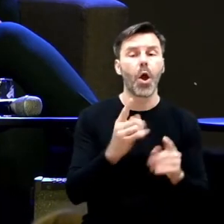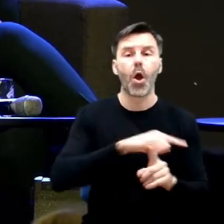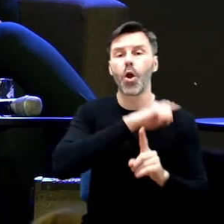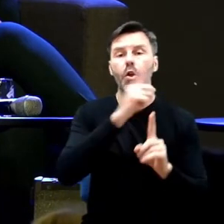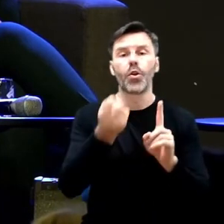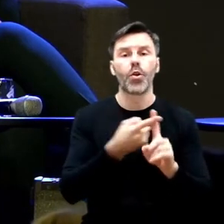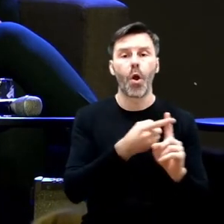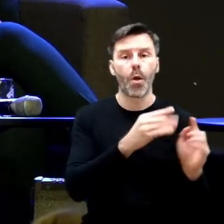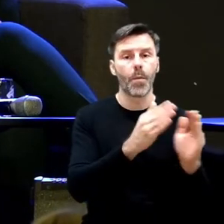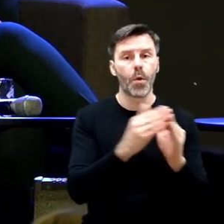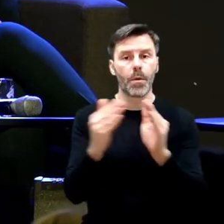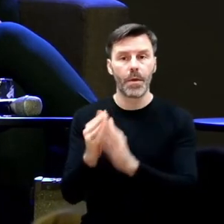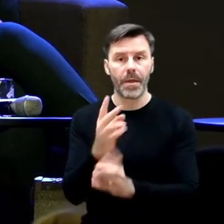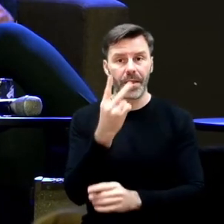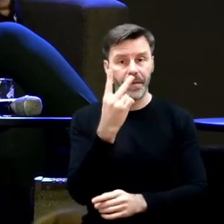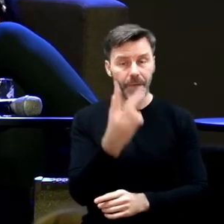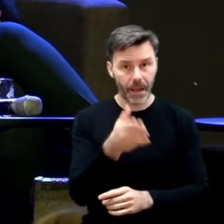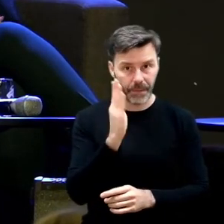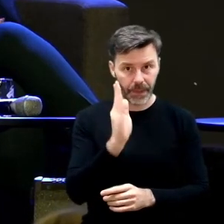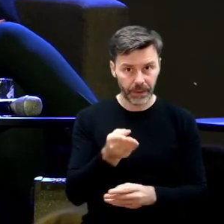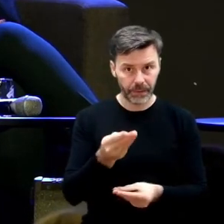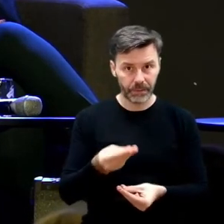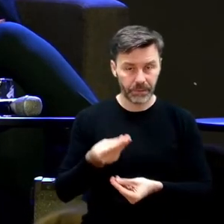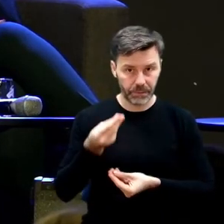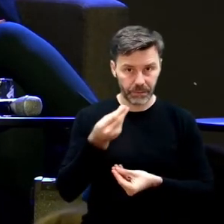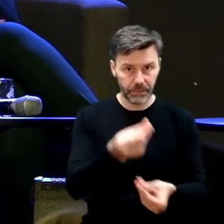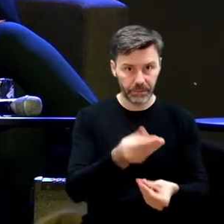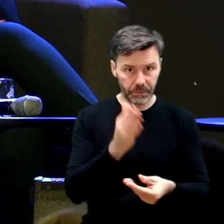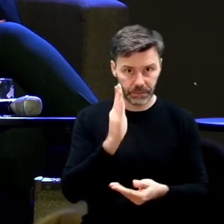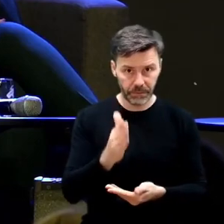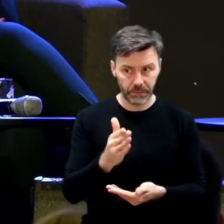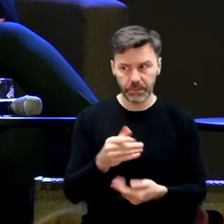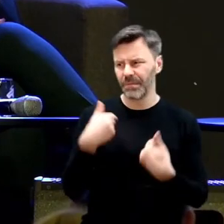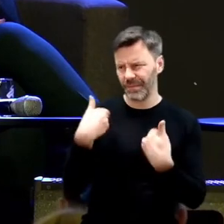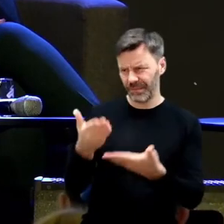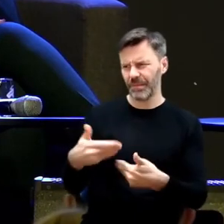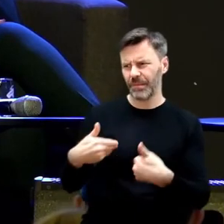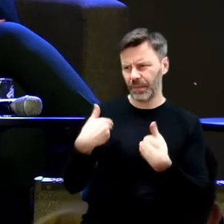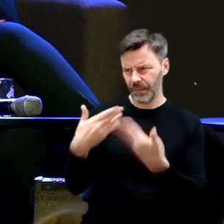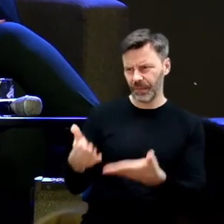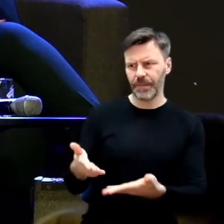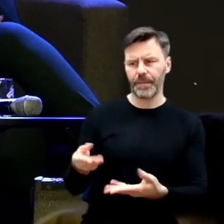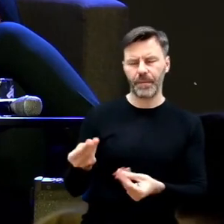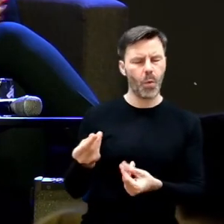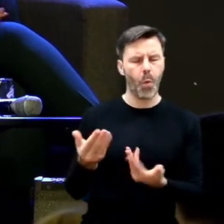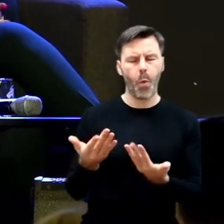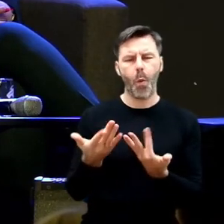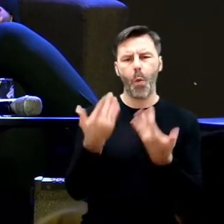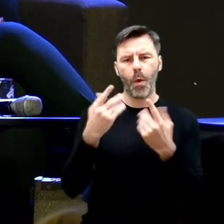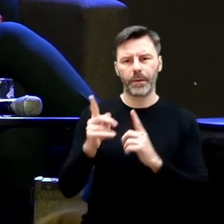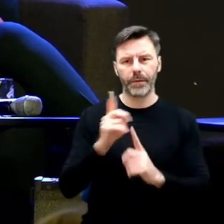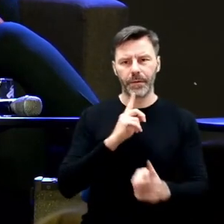to na dwa będą pieniądze, też dostaniecie. Więc to jest bardzo łatwa rozmowa z nim i bardzo to cieszy,